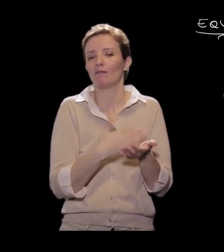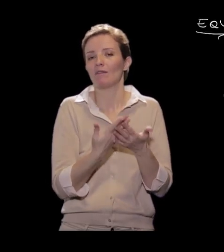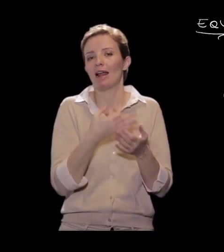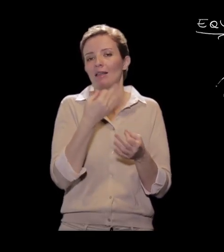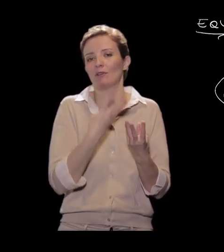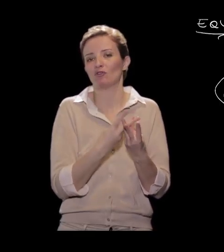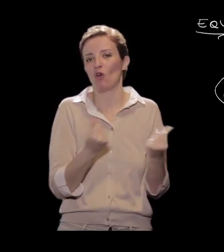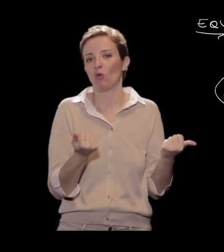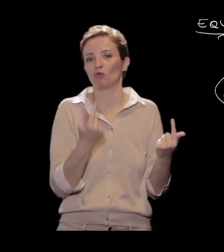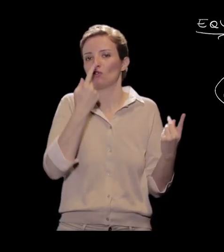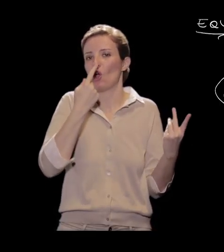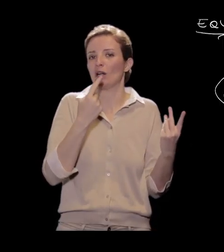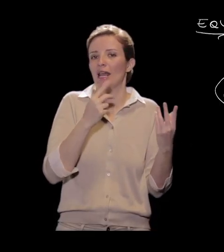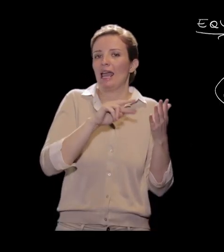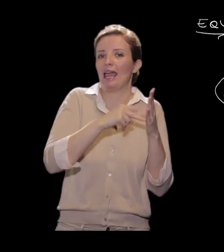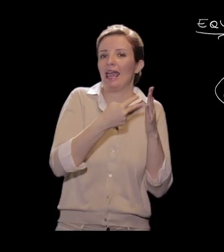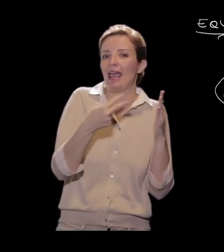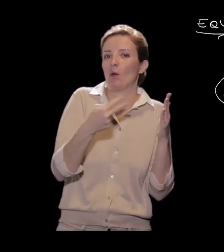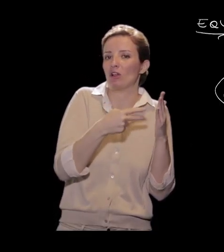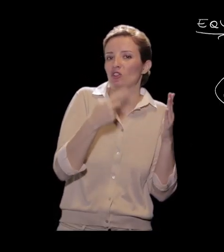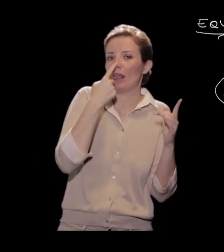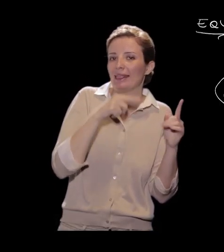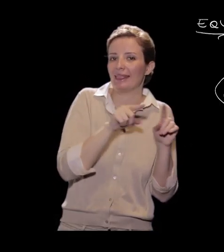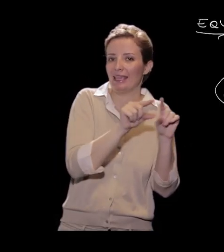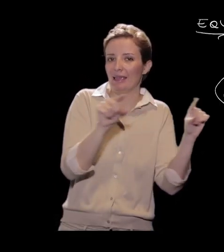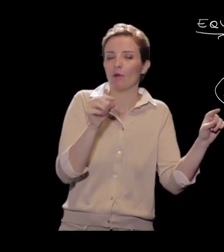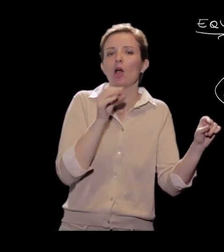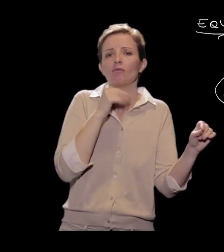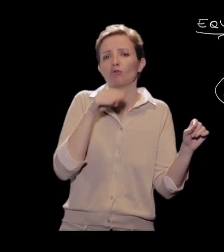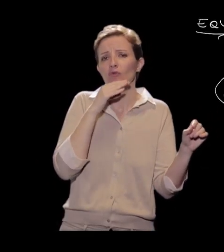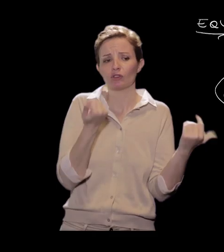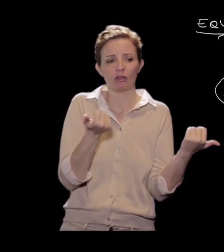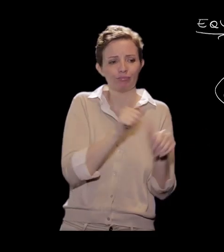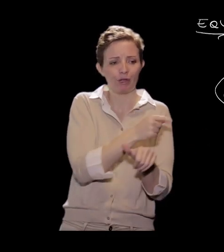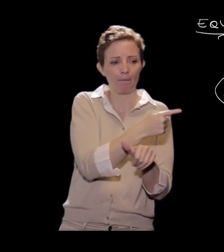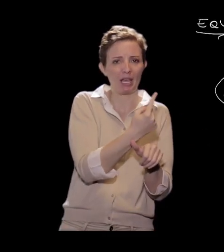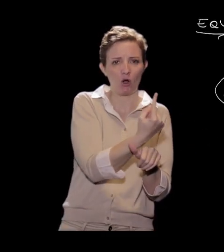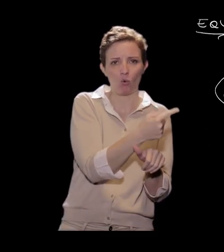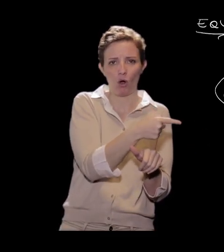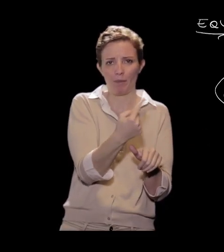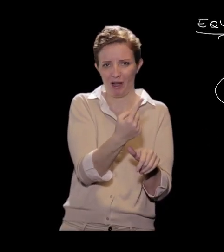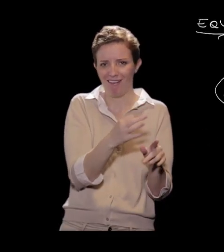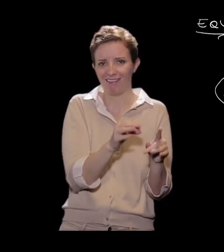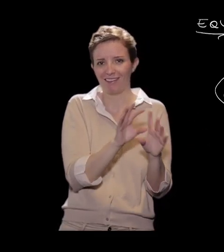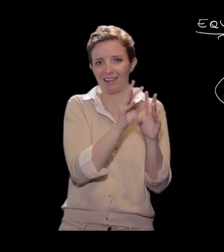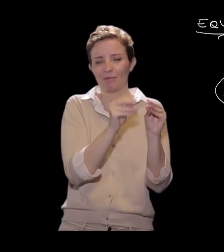di questa tipologia di equazioni. Basta sostituire -1 nell'equazione e notiamo che il polinomio si annulla